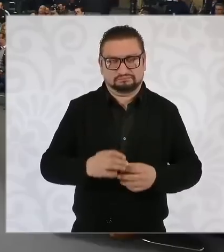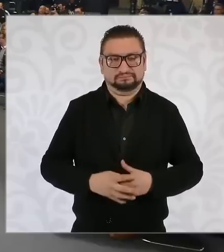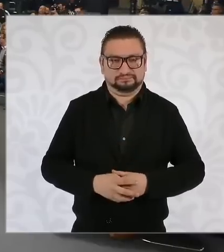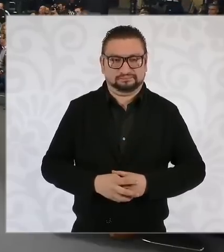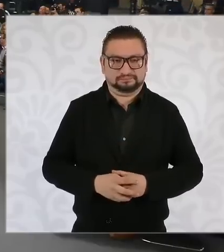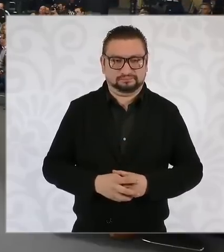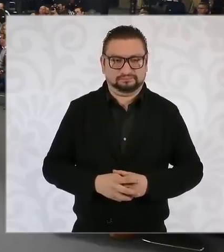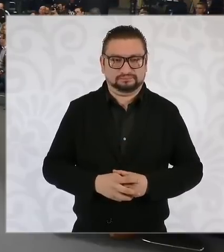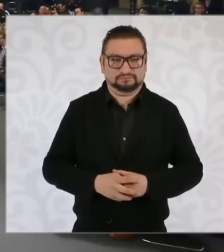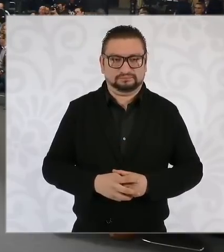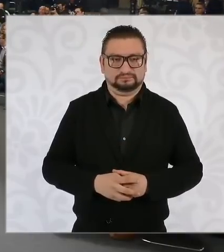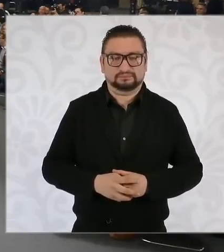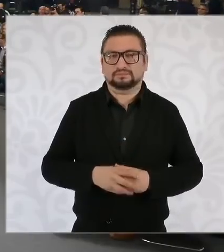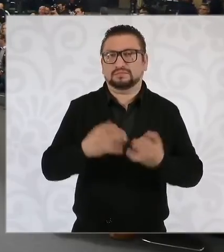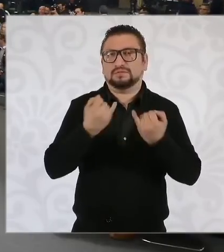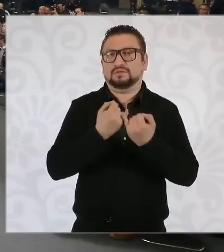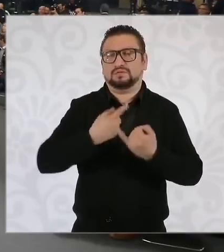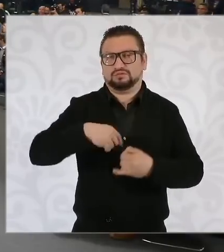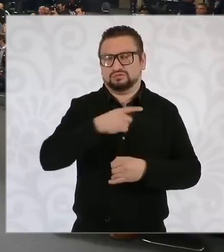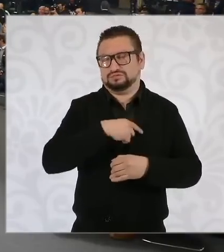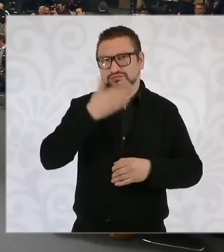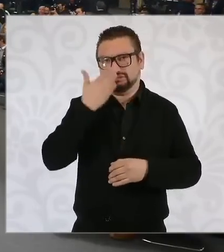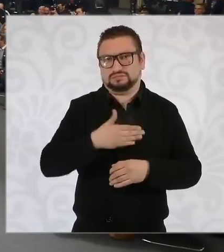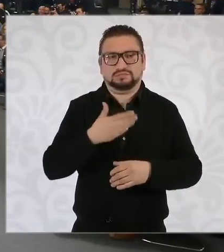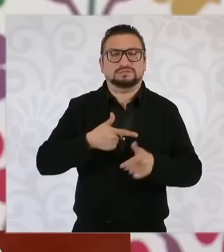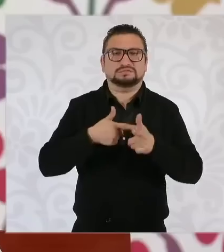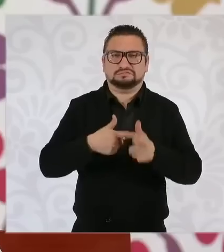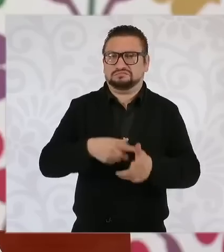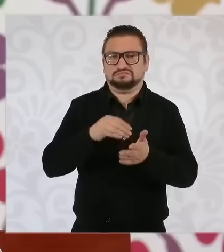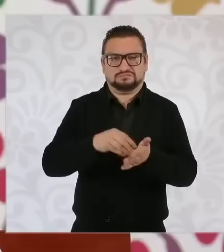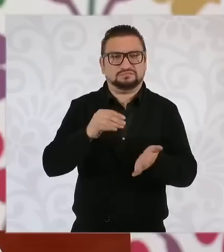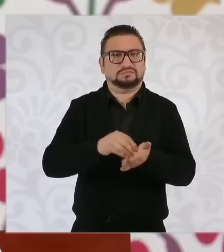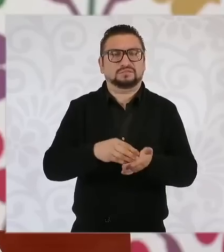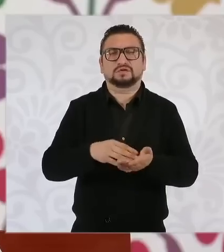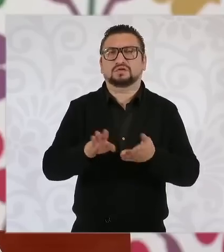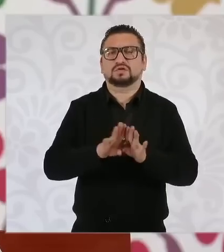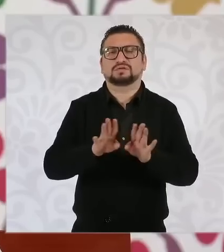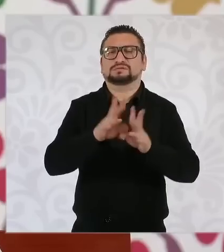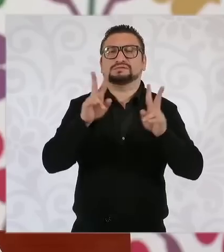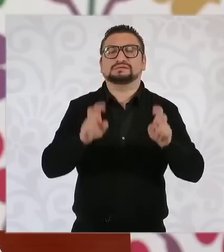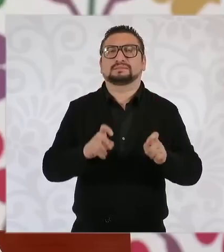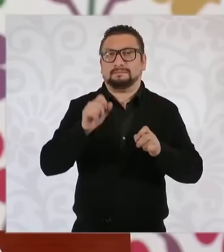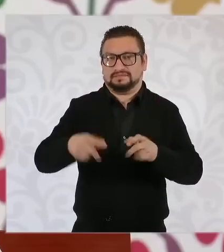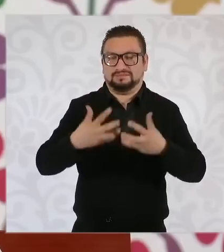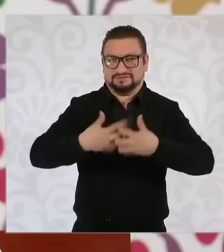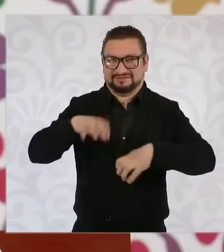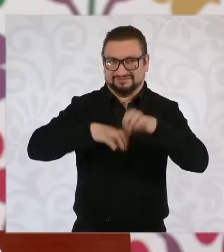eh se mantiene se van a mantener como eh dentro de la misma empresa se mantienen